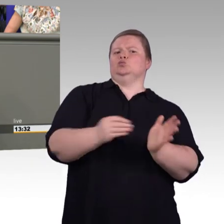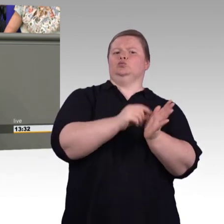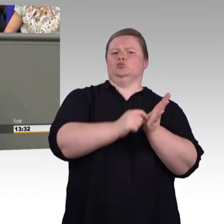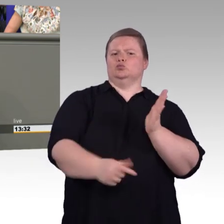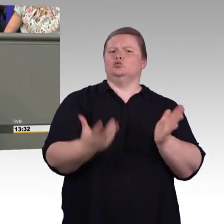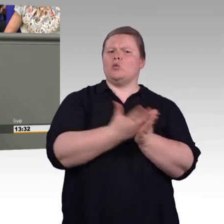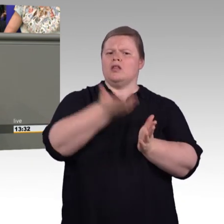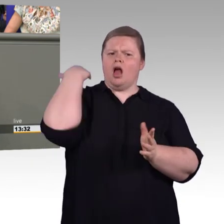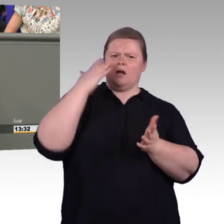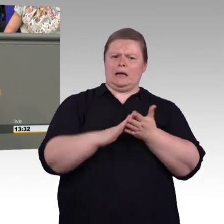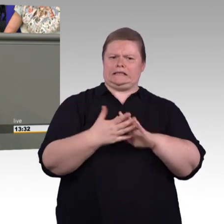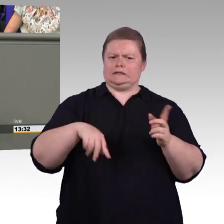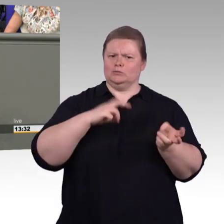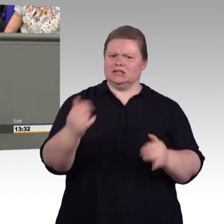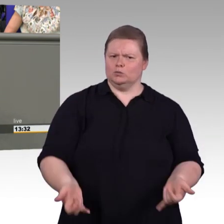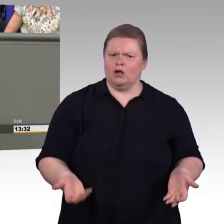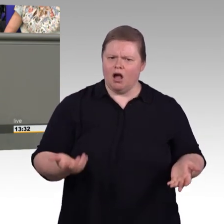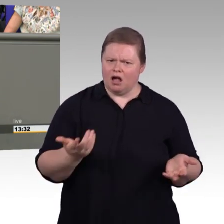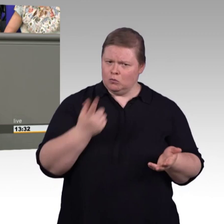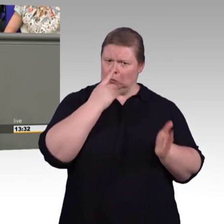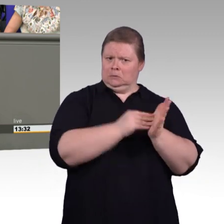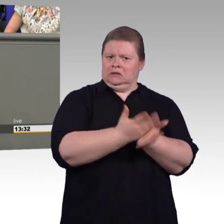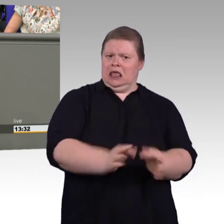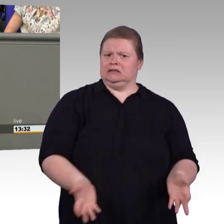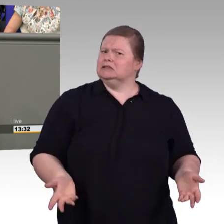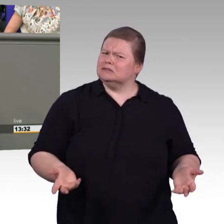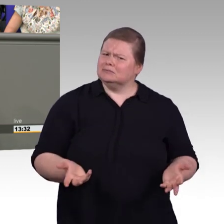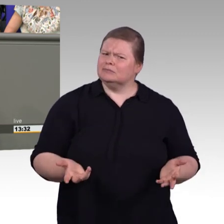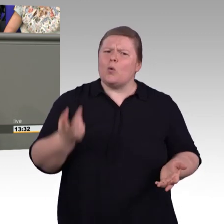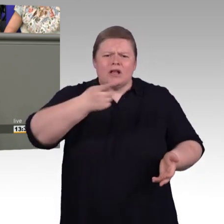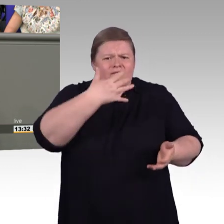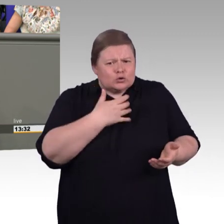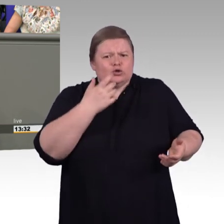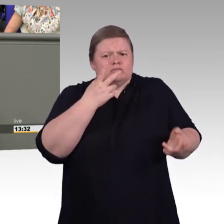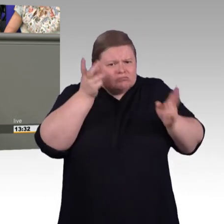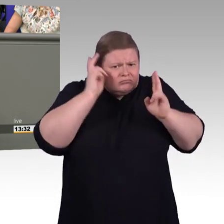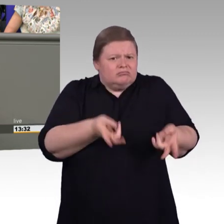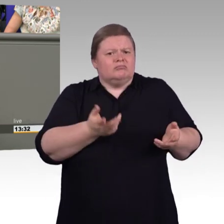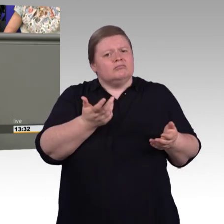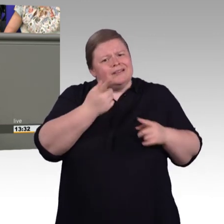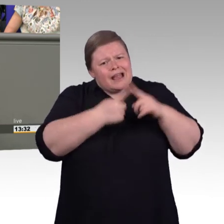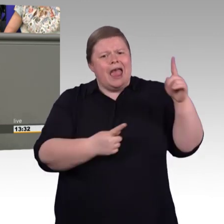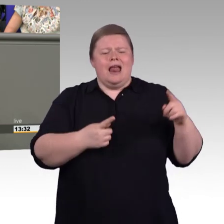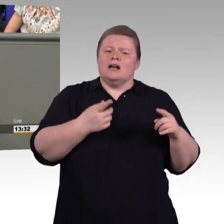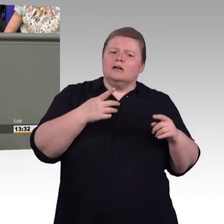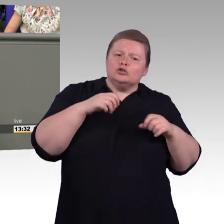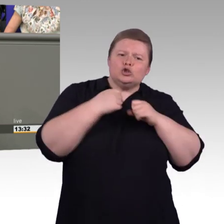der Staatsrechtswissenschaft sagt, dass wenn Sie in dem bewährten balancierten Dreieck aus staatlichem Wächteramt, der Familie und den Eltern